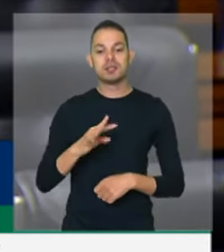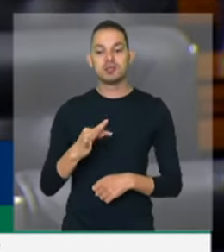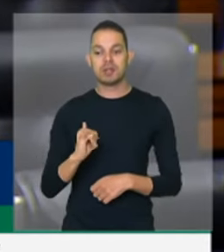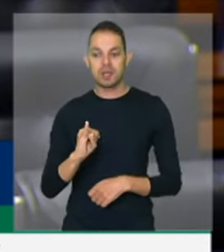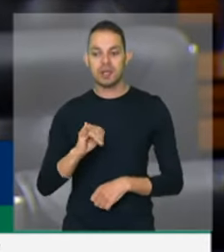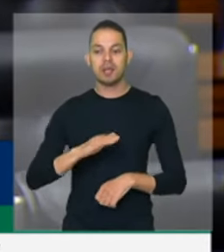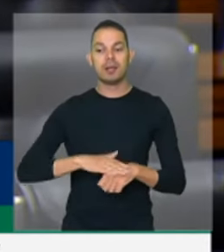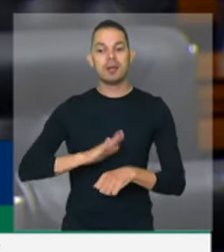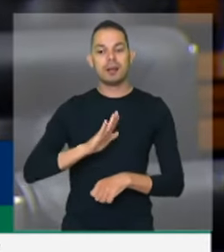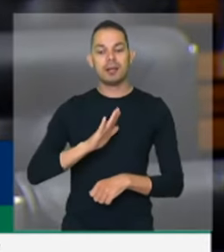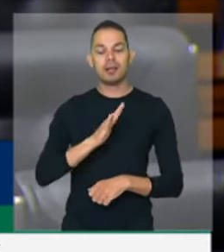FALTA DE ACESSO. MAS É EVIDENTE, SENHOR PRESIDENTE,